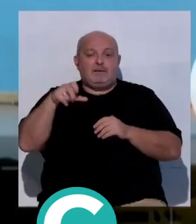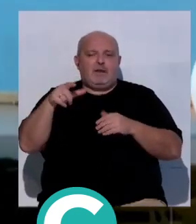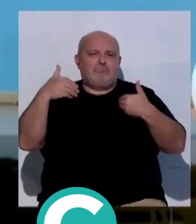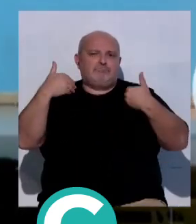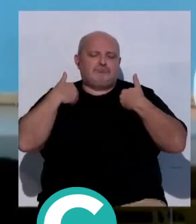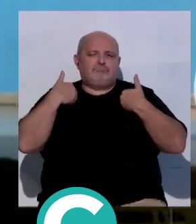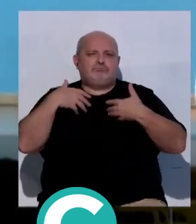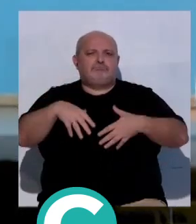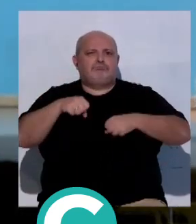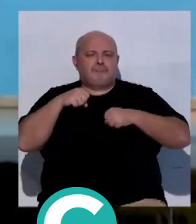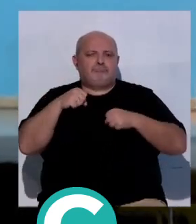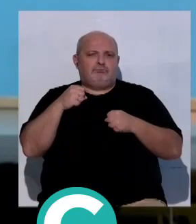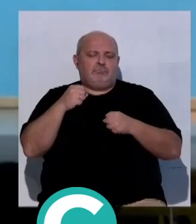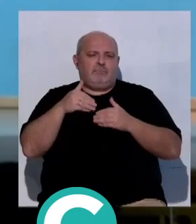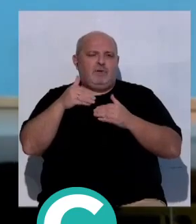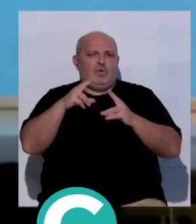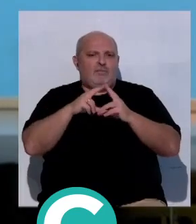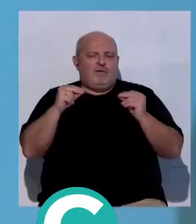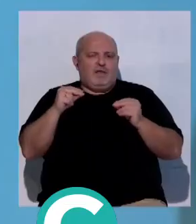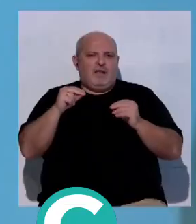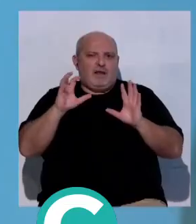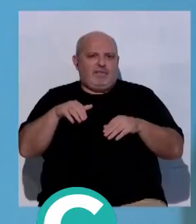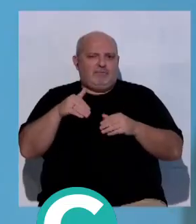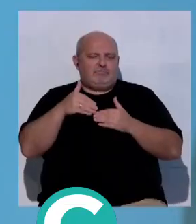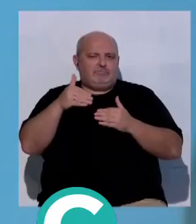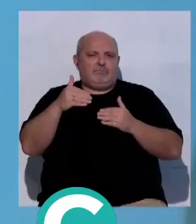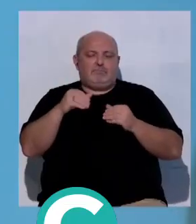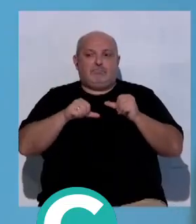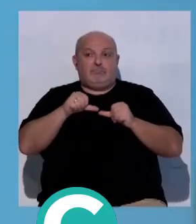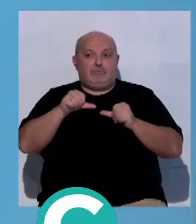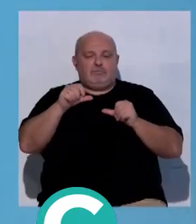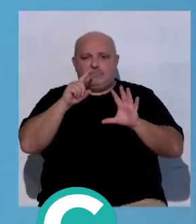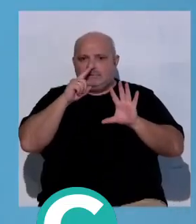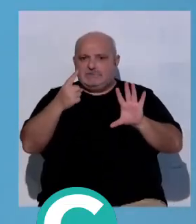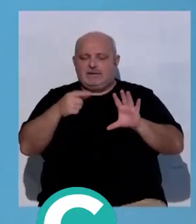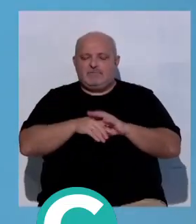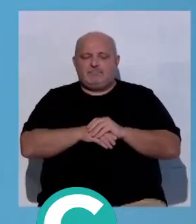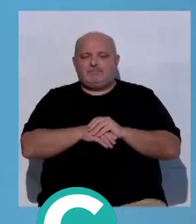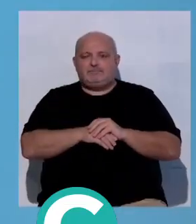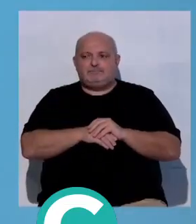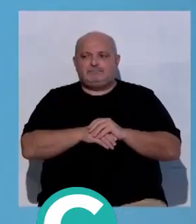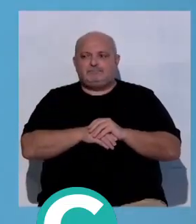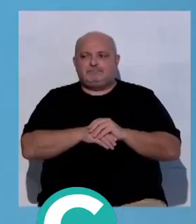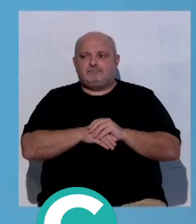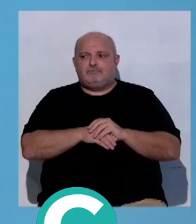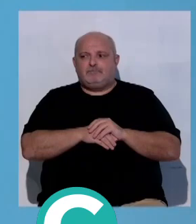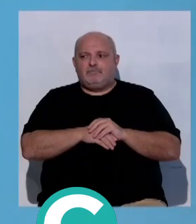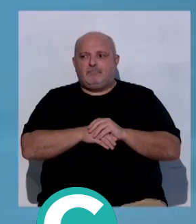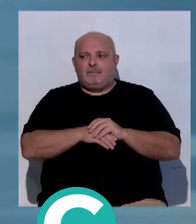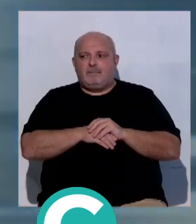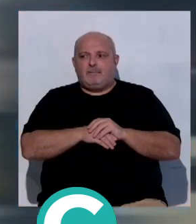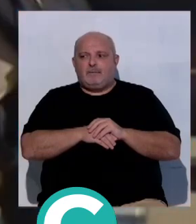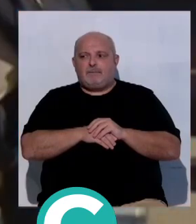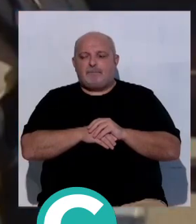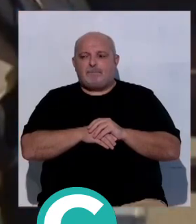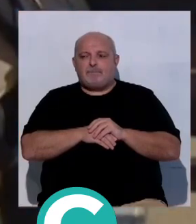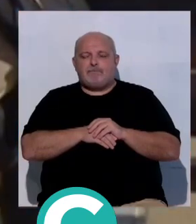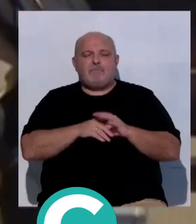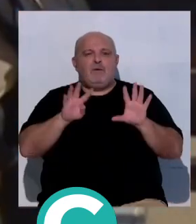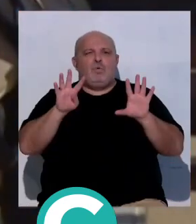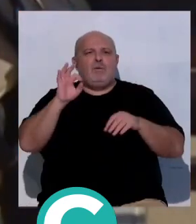pilote la institución Universitaria gaditana Durante los próximos 6 años el 9% de los niños